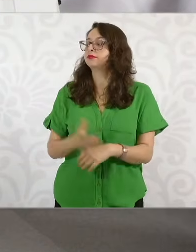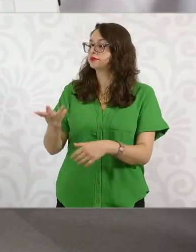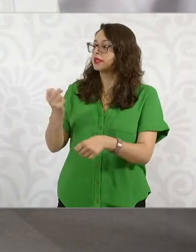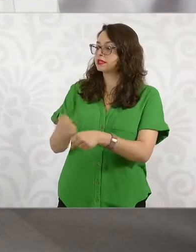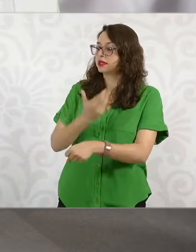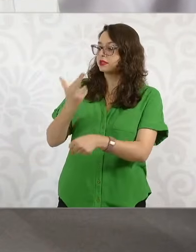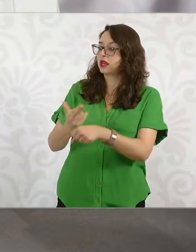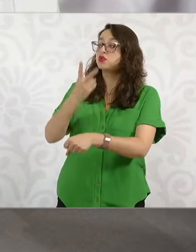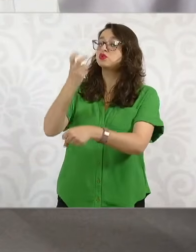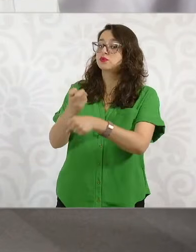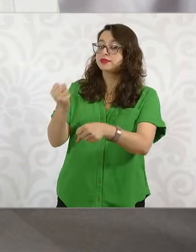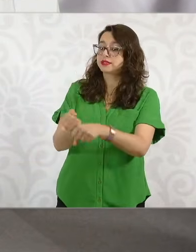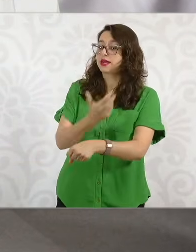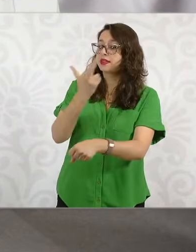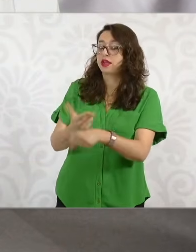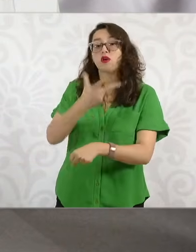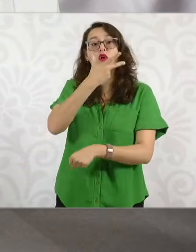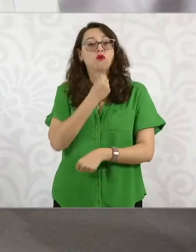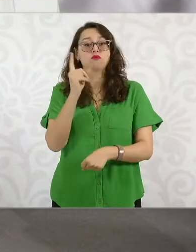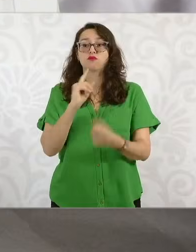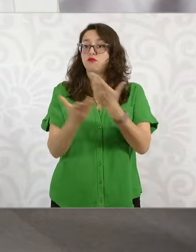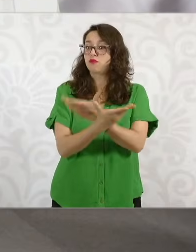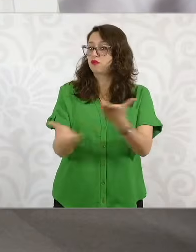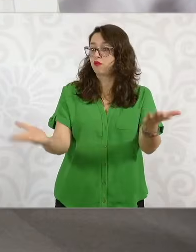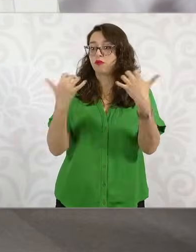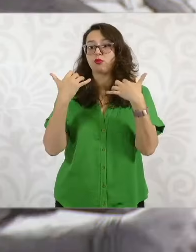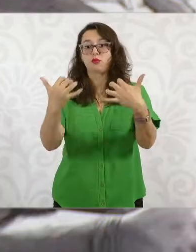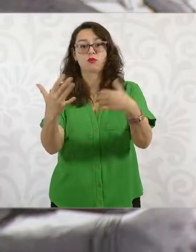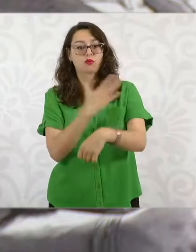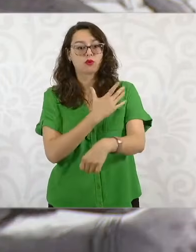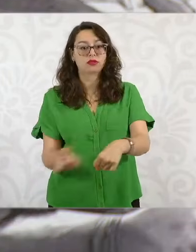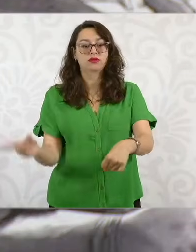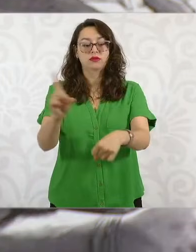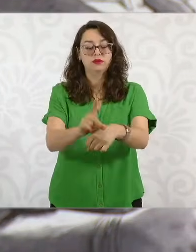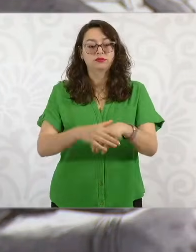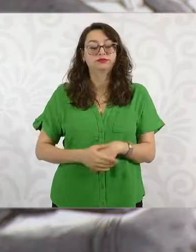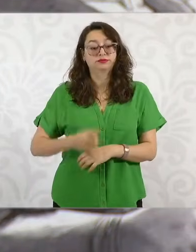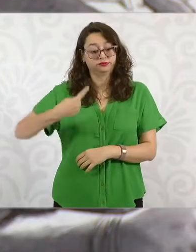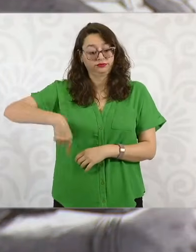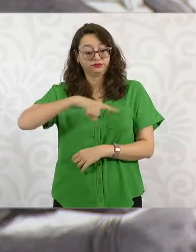señoras y señores, buenos días a todos. Leomonte es una empresa 100% mexicana que desde hace 88